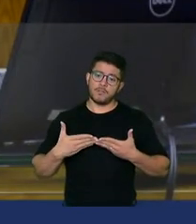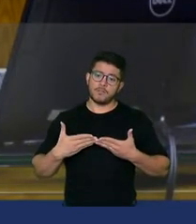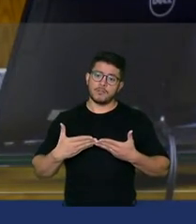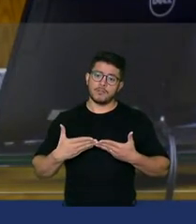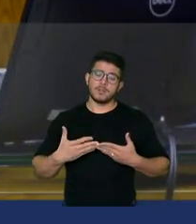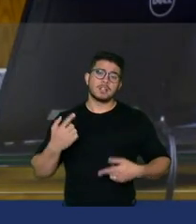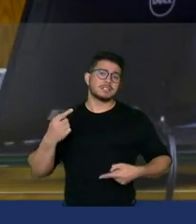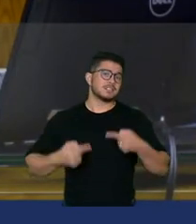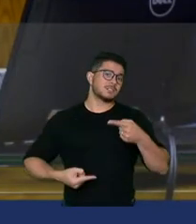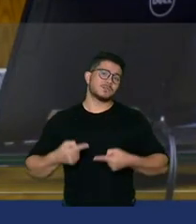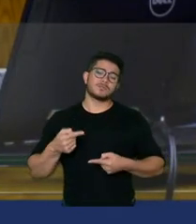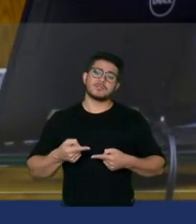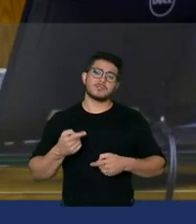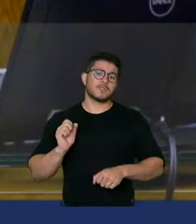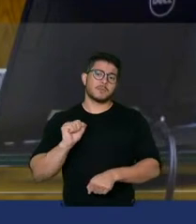VOU REPETIR. PARA MIM MAIS